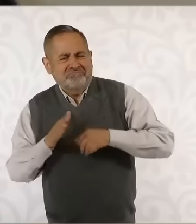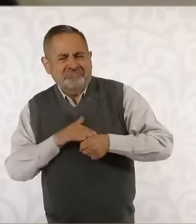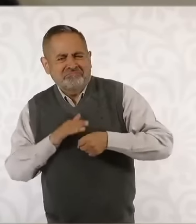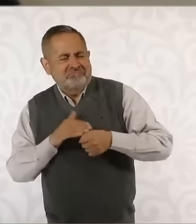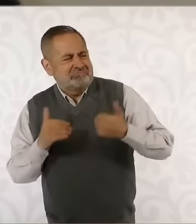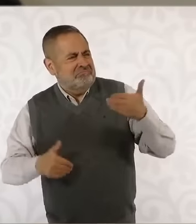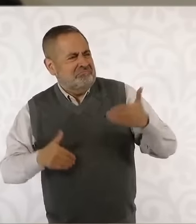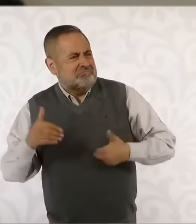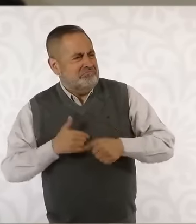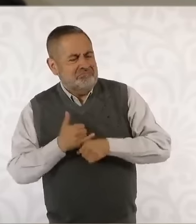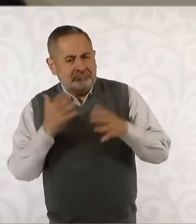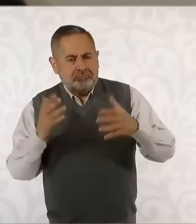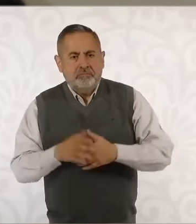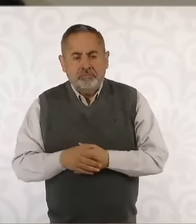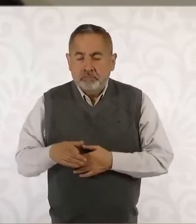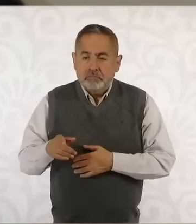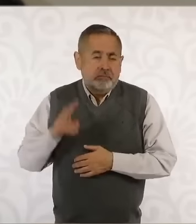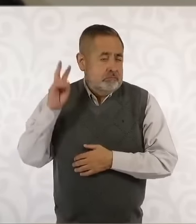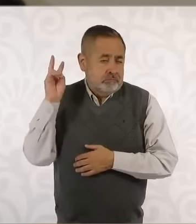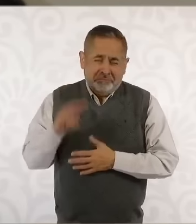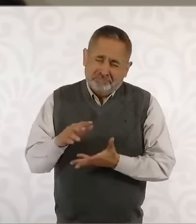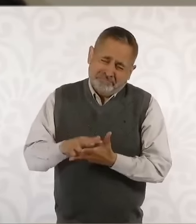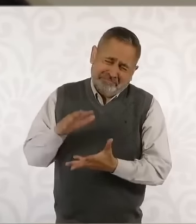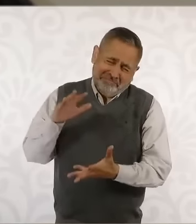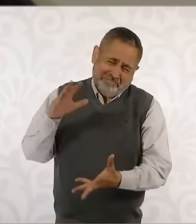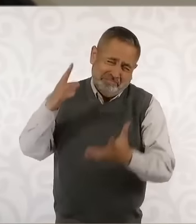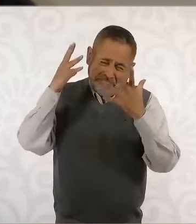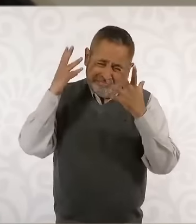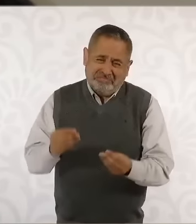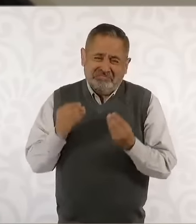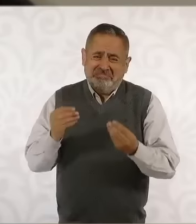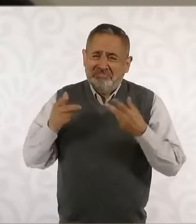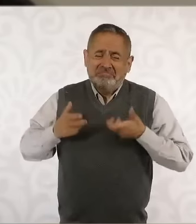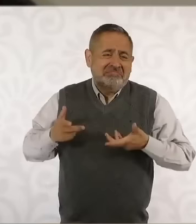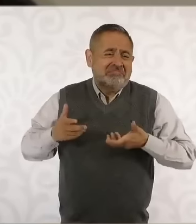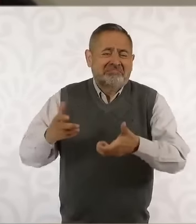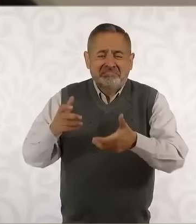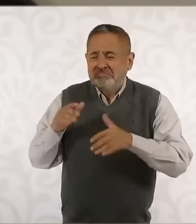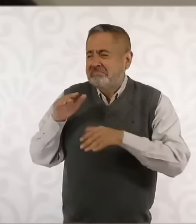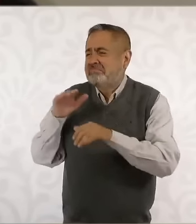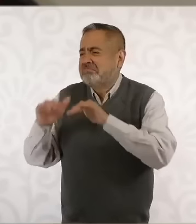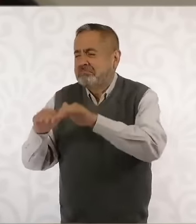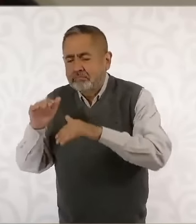Evidentemente son muchísimos más, pero naturalmente muchas no se sienten cómodas